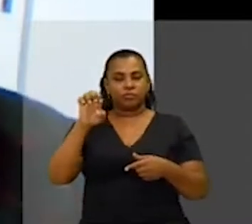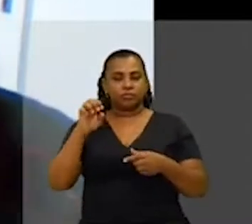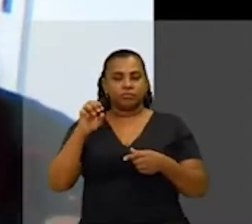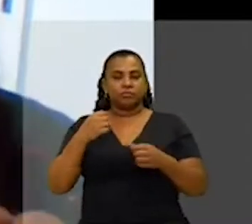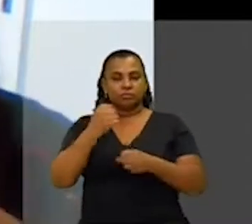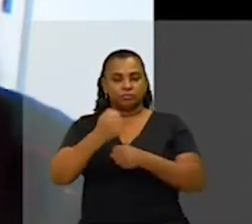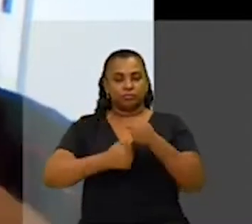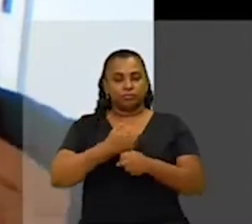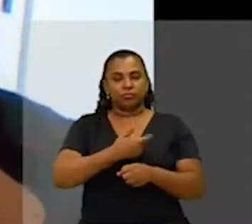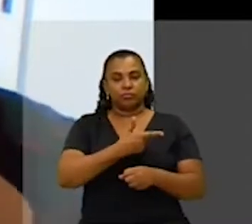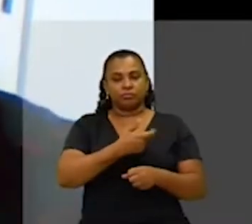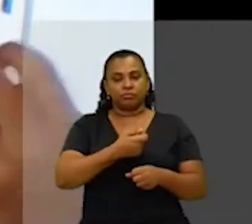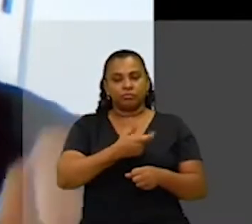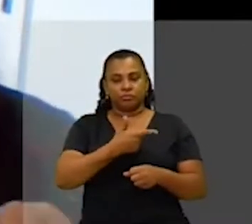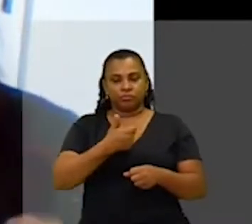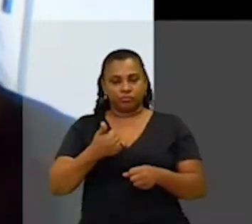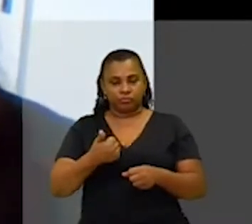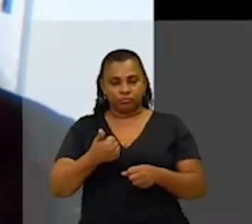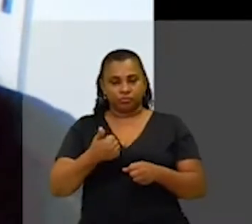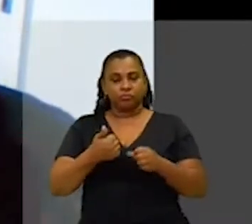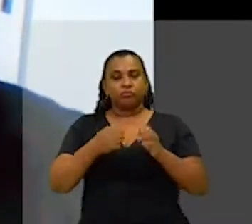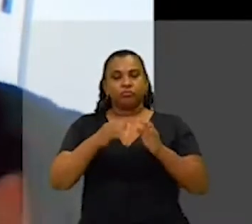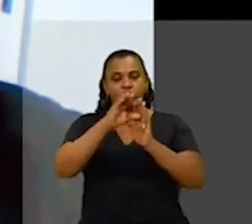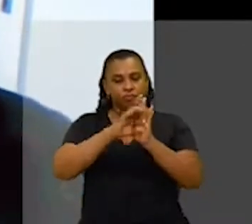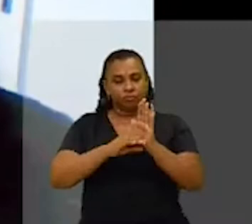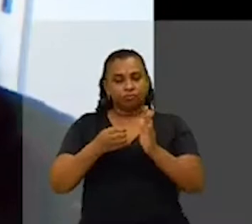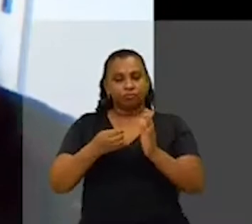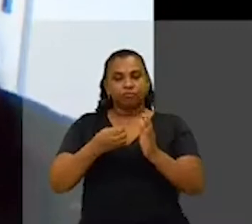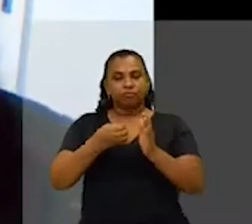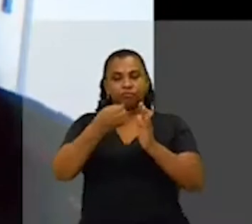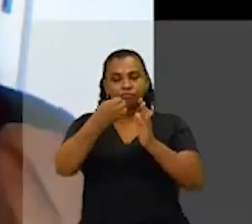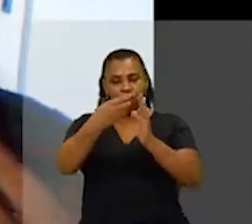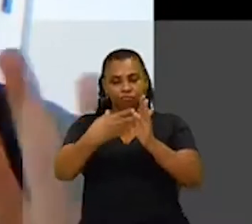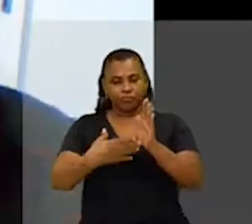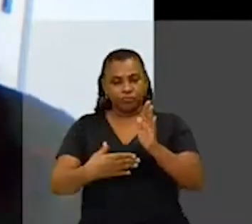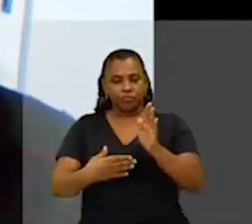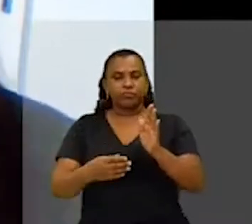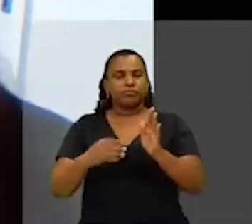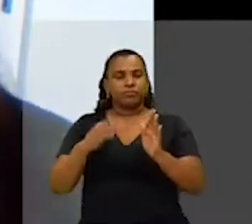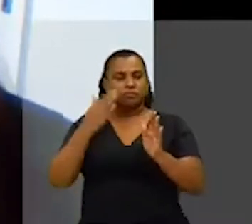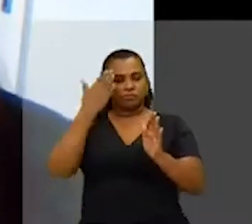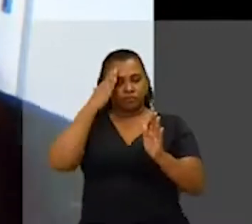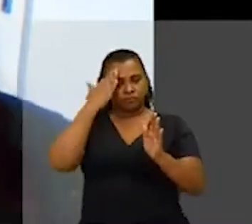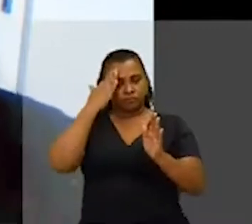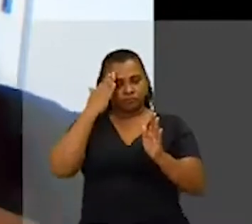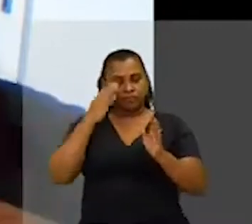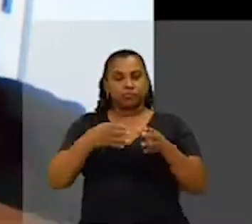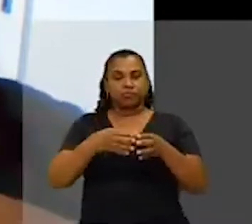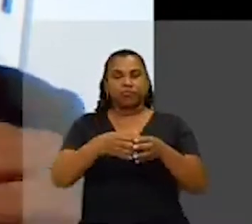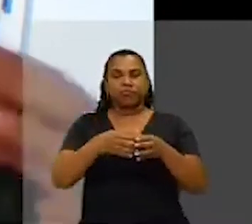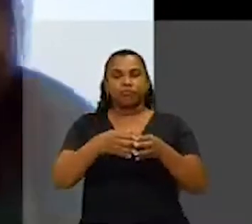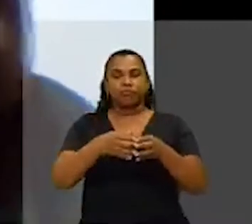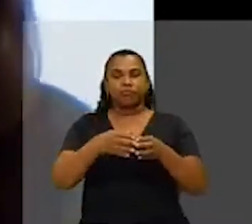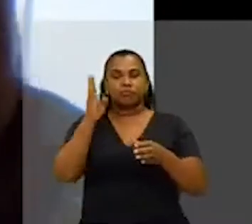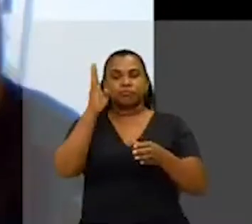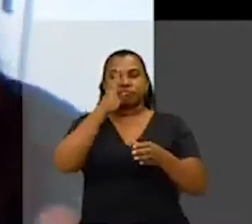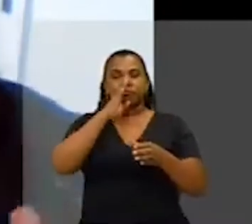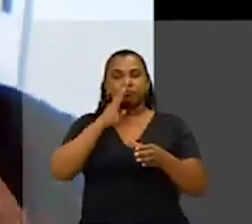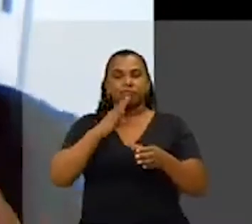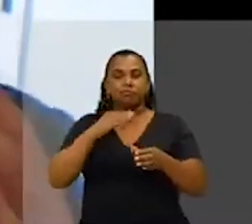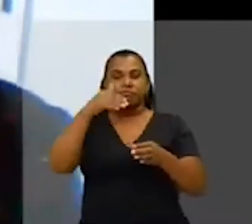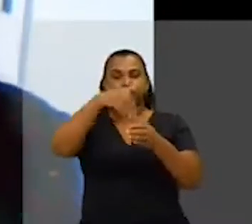no capítulo carnaval a gente considerou são o motivo das coletivas no Brasil eles englobam um